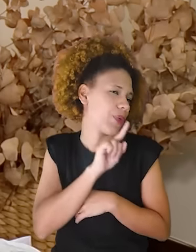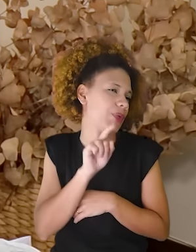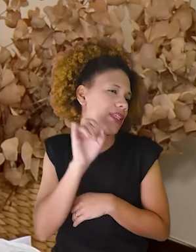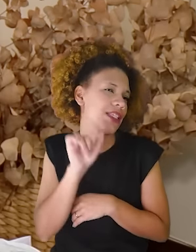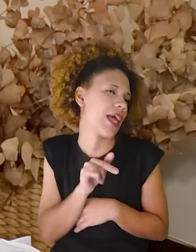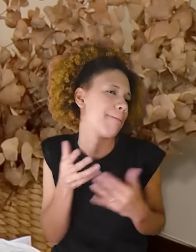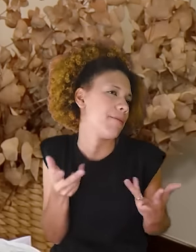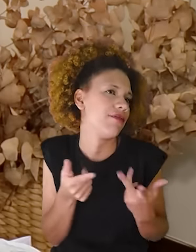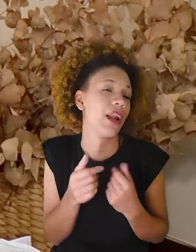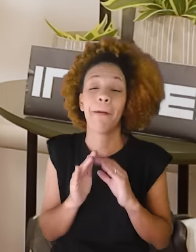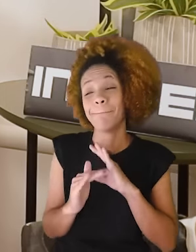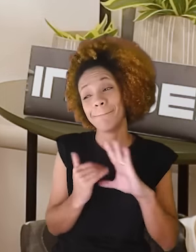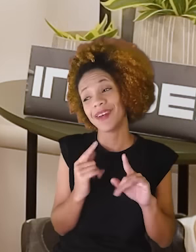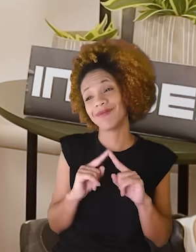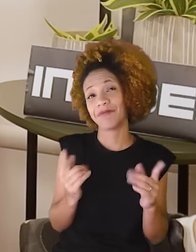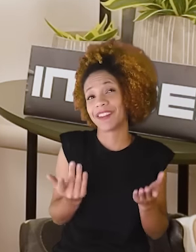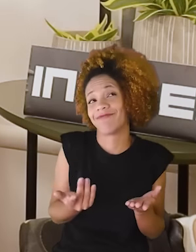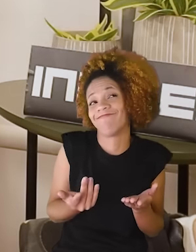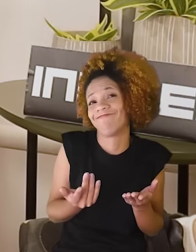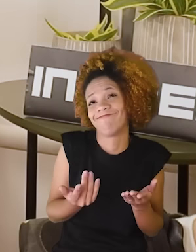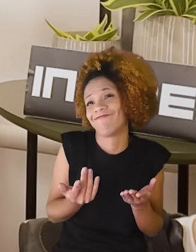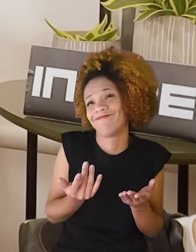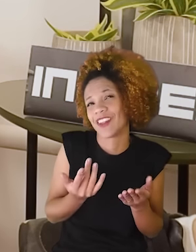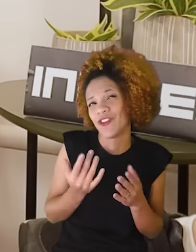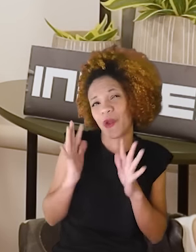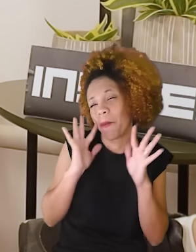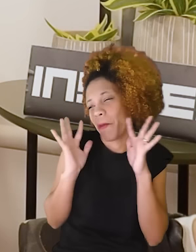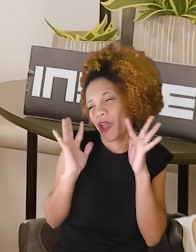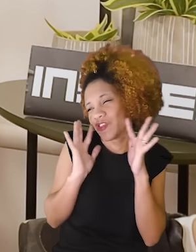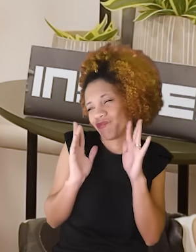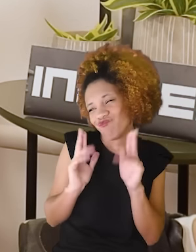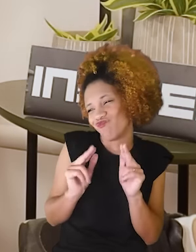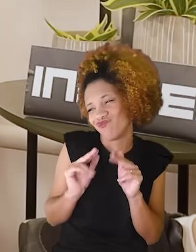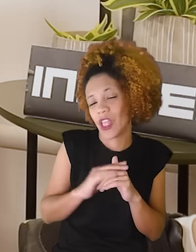incrível Então manda mas aí eu é que eu não sou muito ludido com isso eu eu acredito que realmente